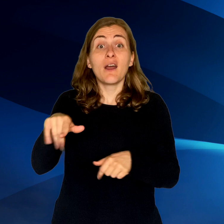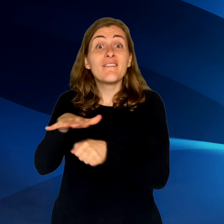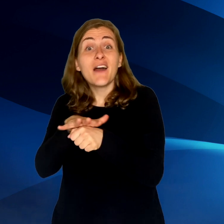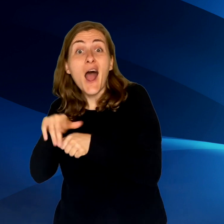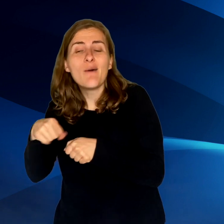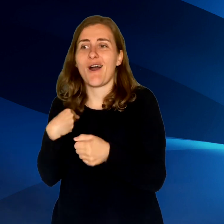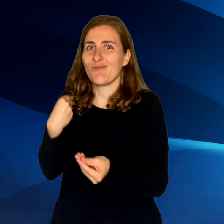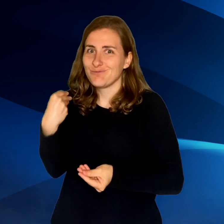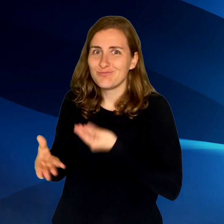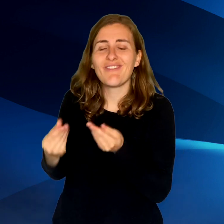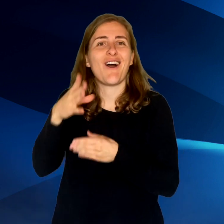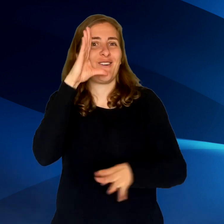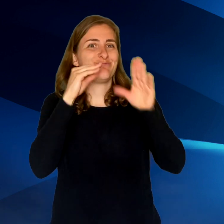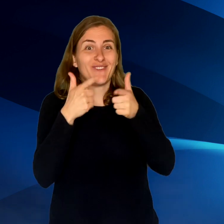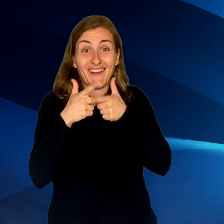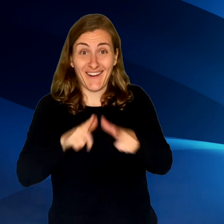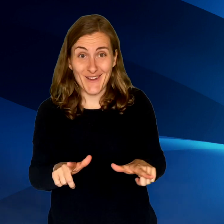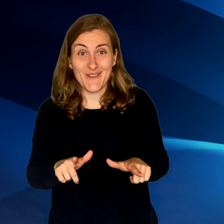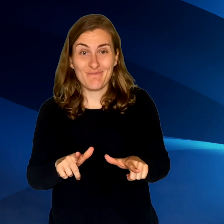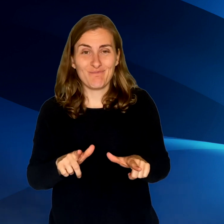poiché rinforzano non solo l’apprendimento della lingua,